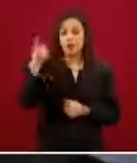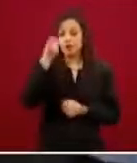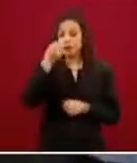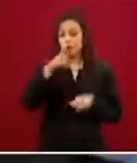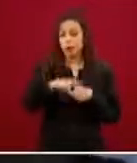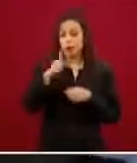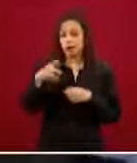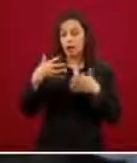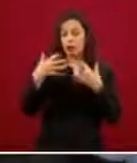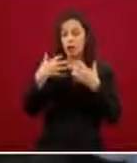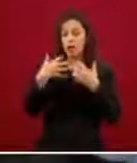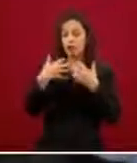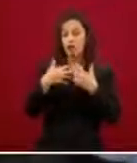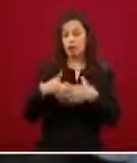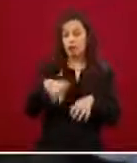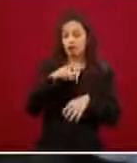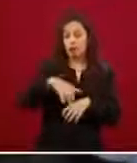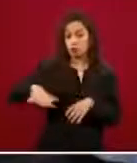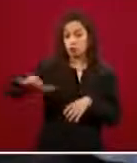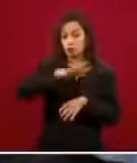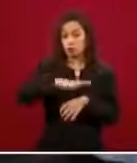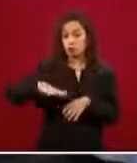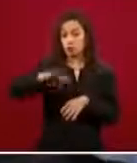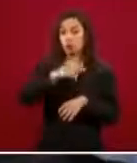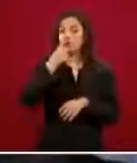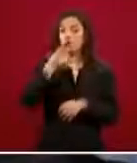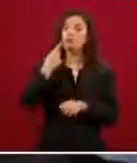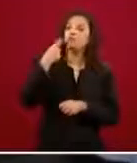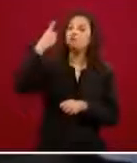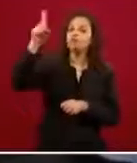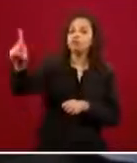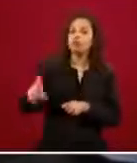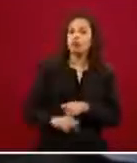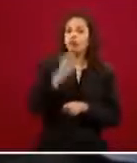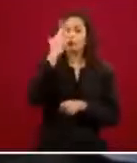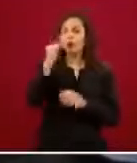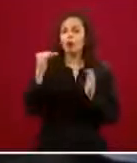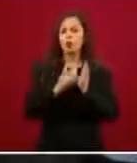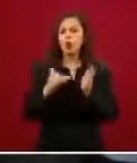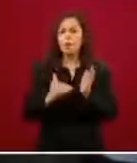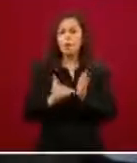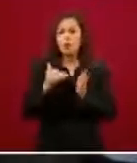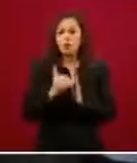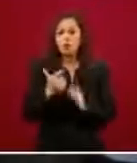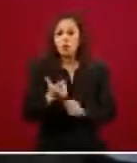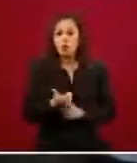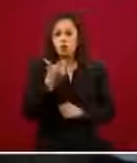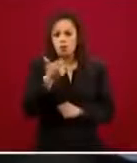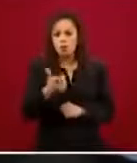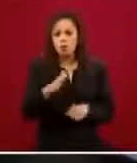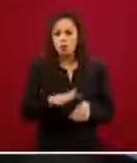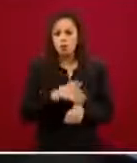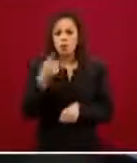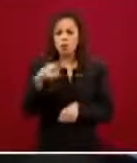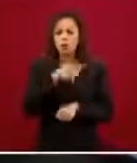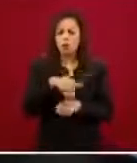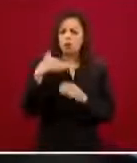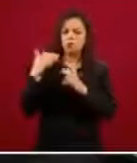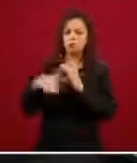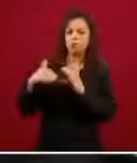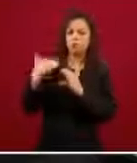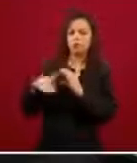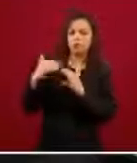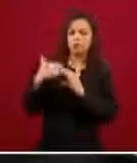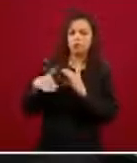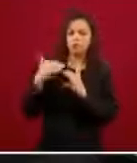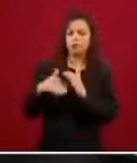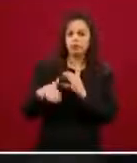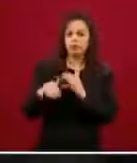daños a la hacienda pública por 50 mil millones de pesos por transferencias de entidades públicas